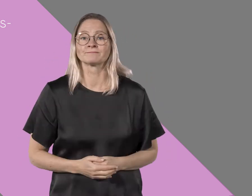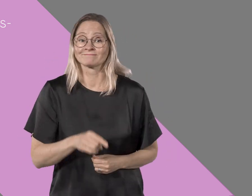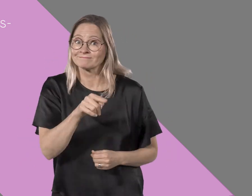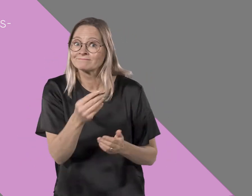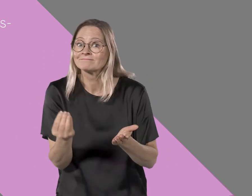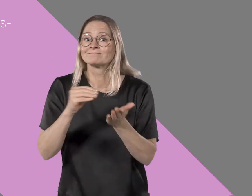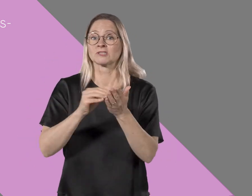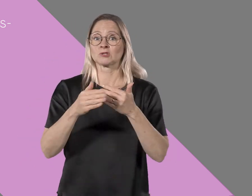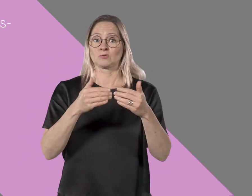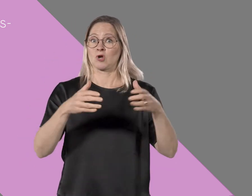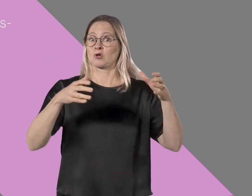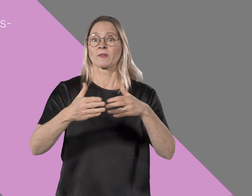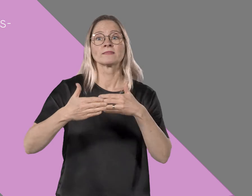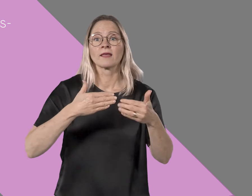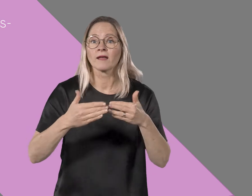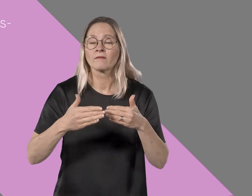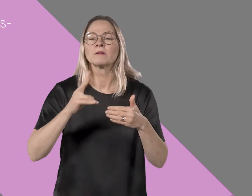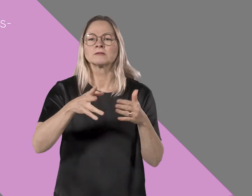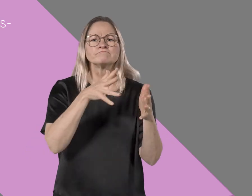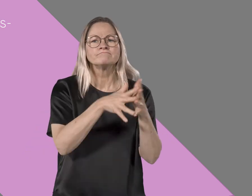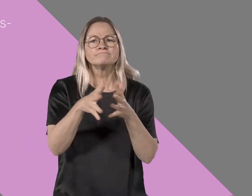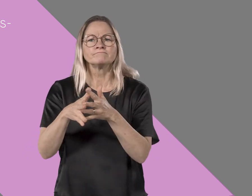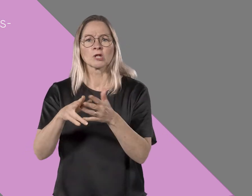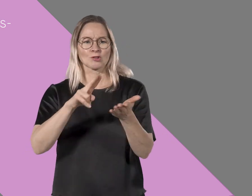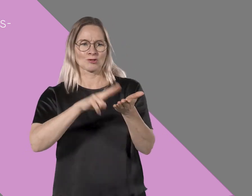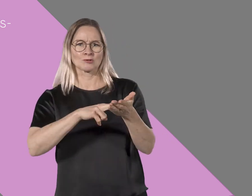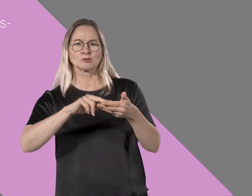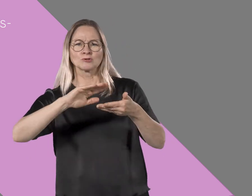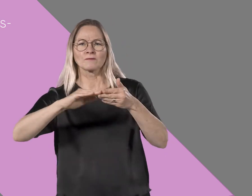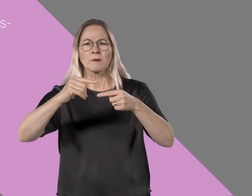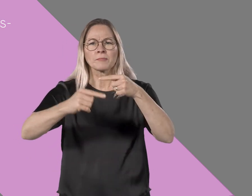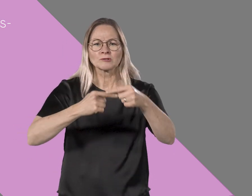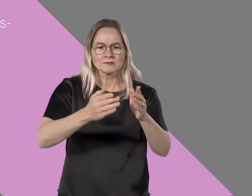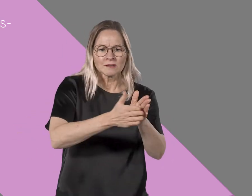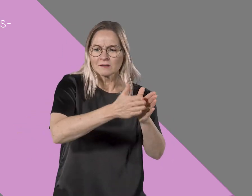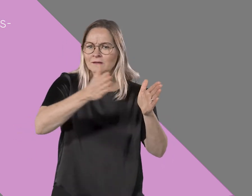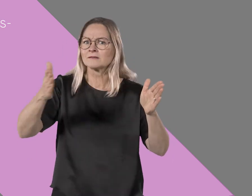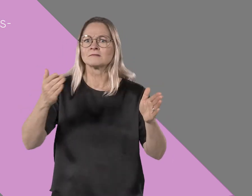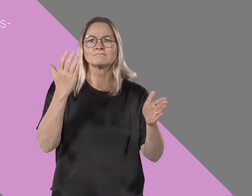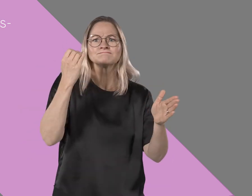Lisäksi työryhmän tehtävänä on selvittää totuus- ja sovintoprosessin aikana -